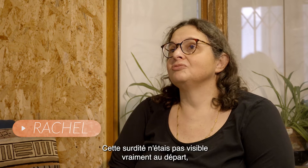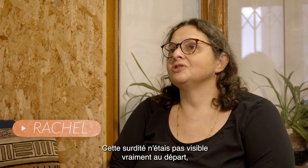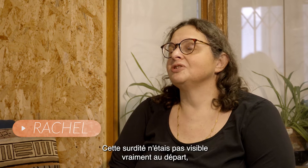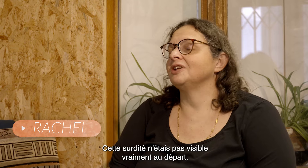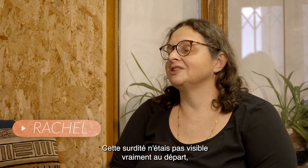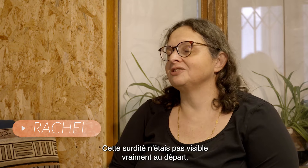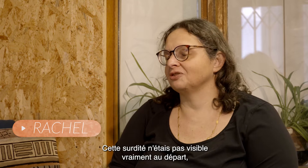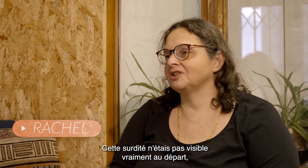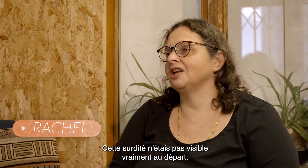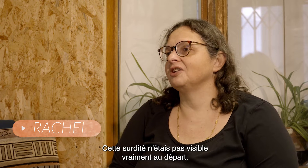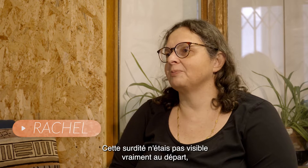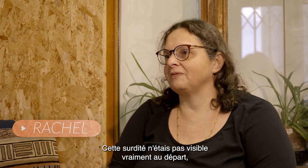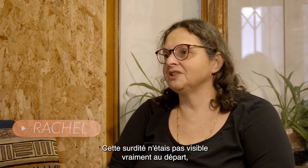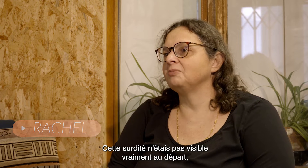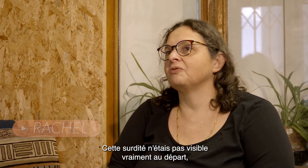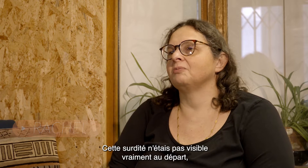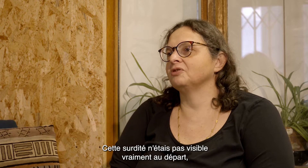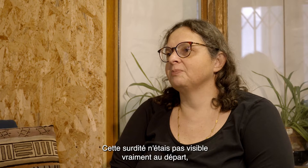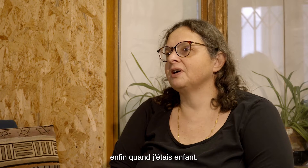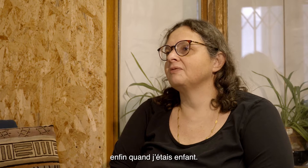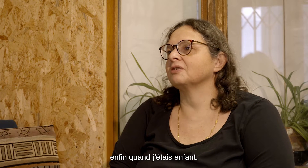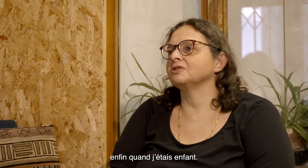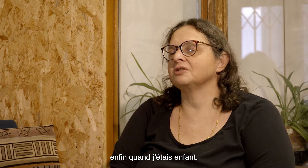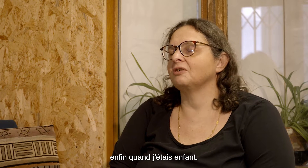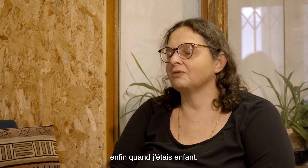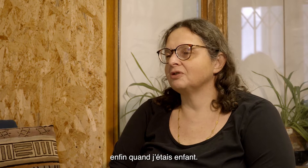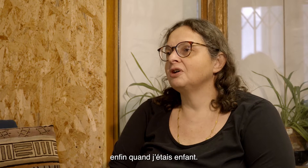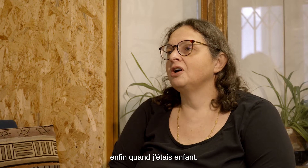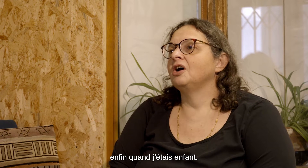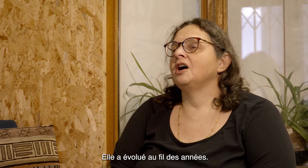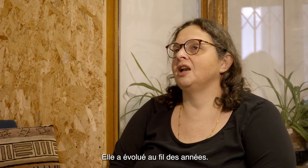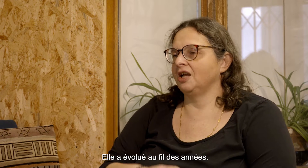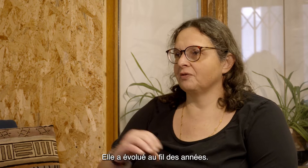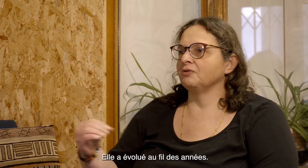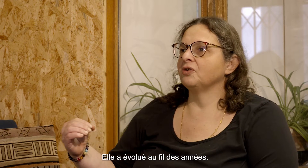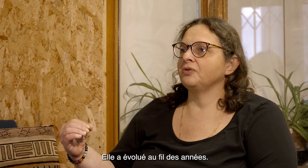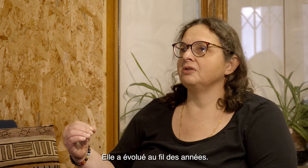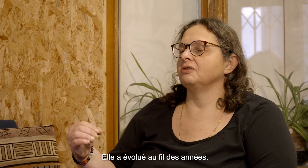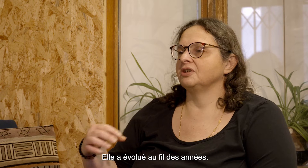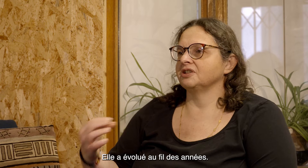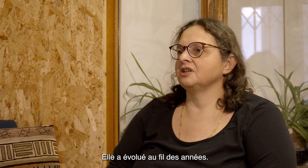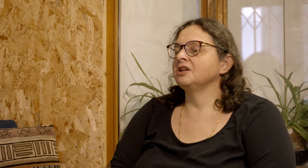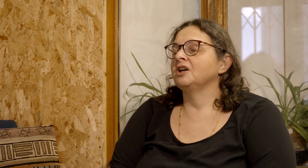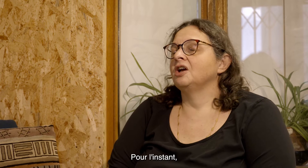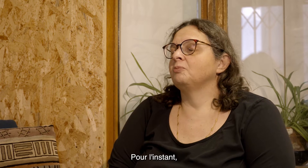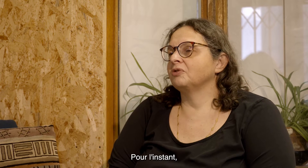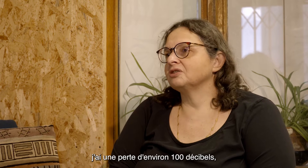Cette surdité n'étais pas visible vraiment au départ, enfin quand j’étais enfant. Elle a évolué au fil des années. Pour l'instant,